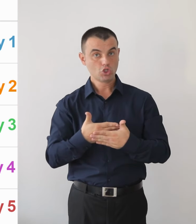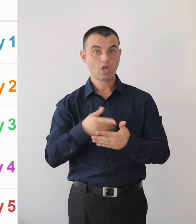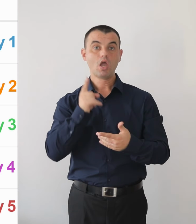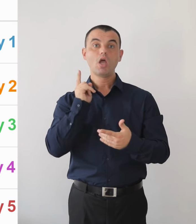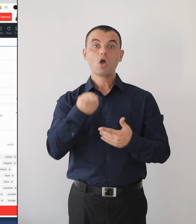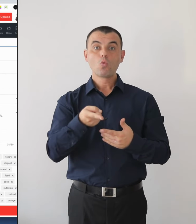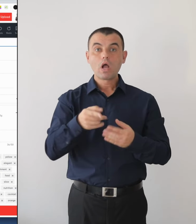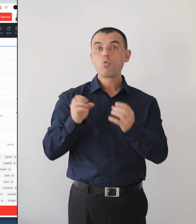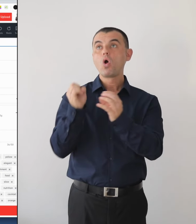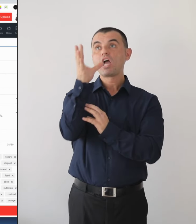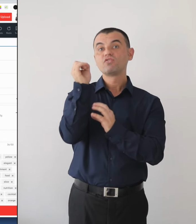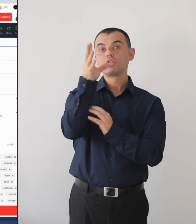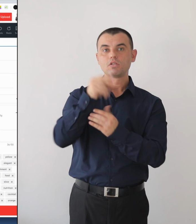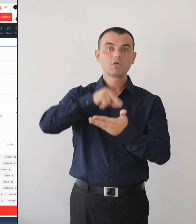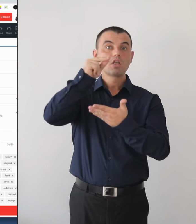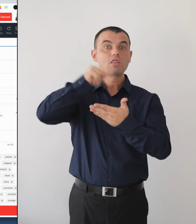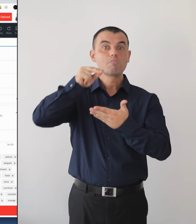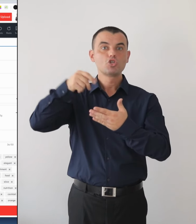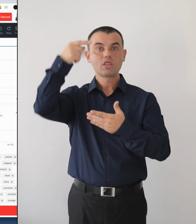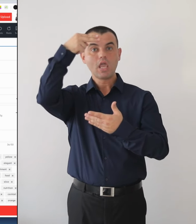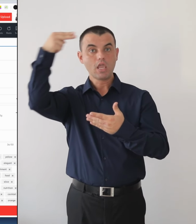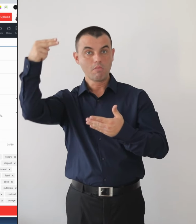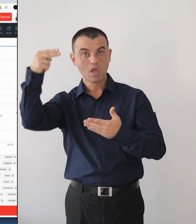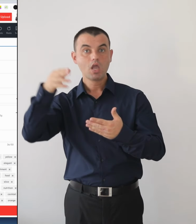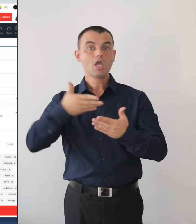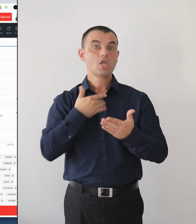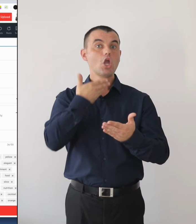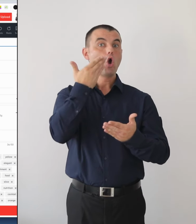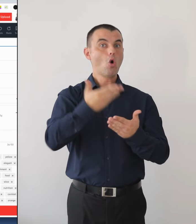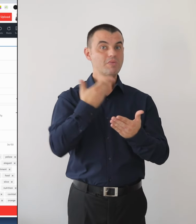Когато качвате снимки, писането на заглавие за всяка снимка подобрява продажбата,